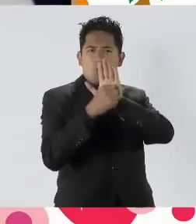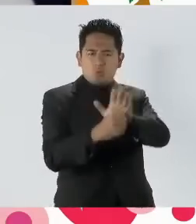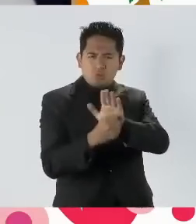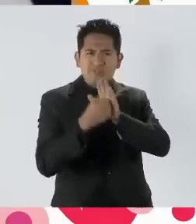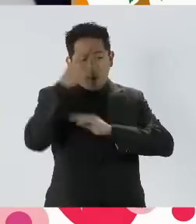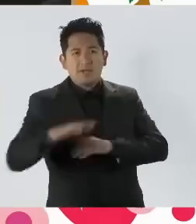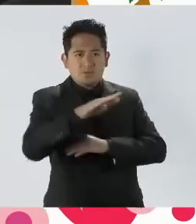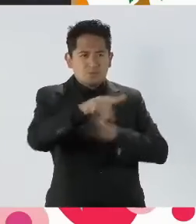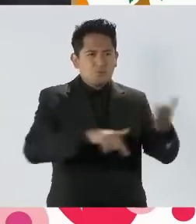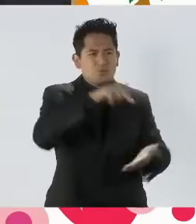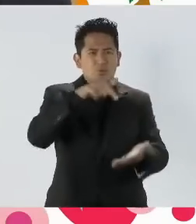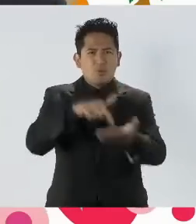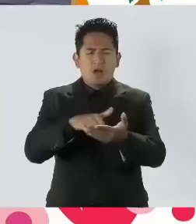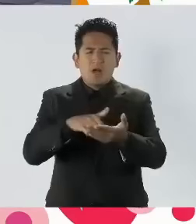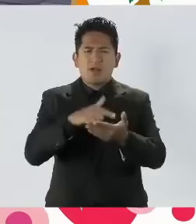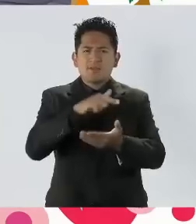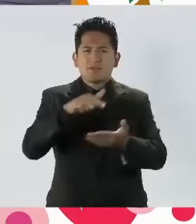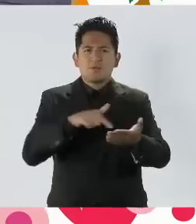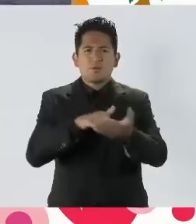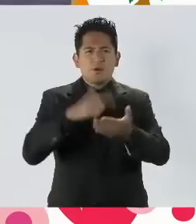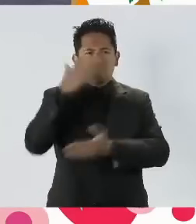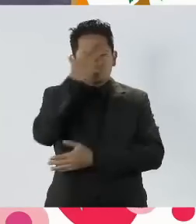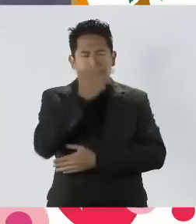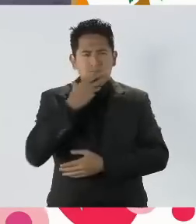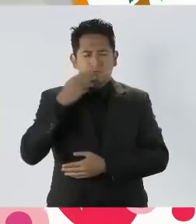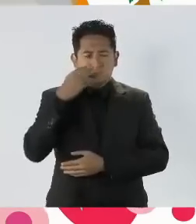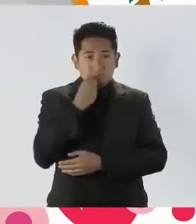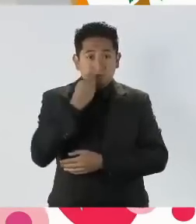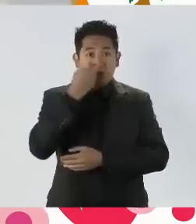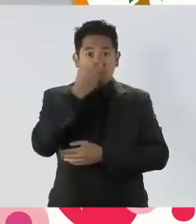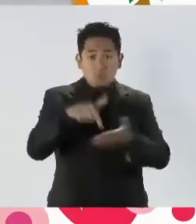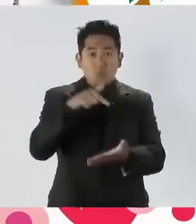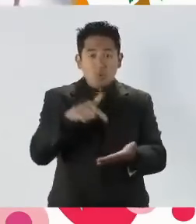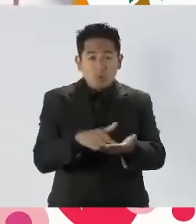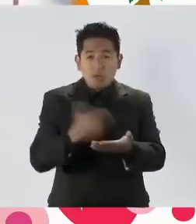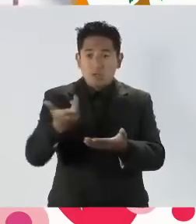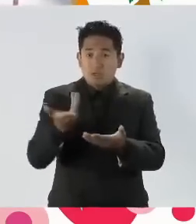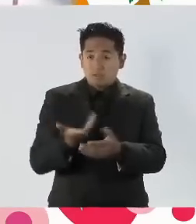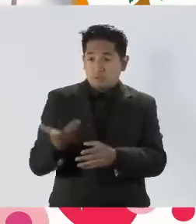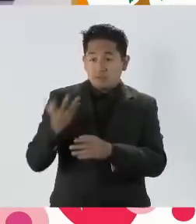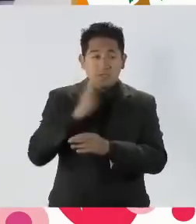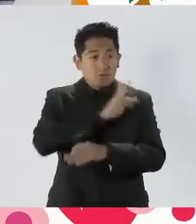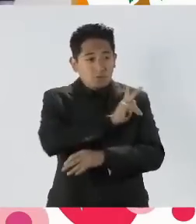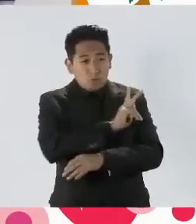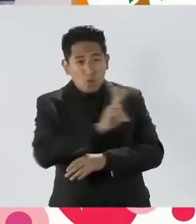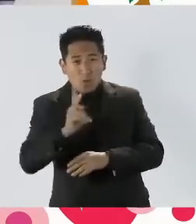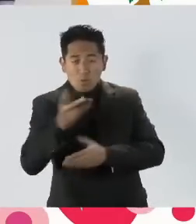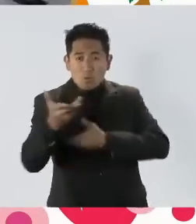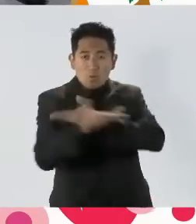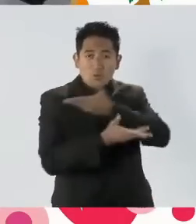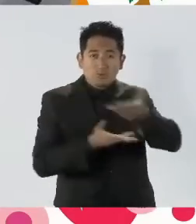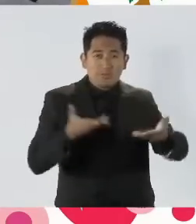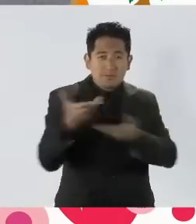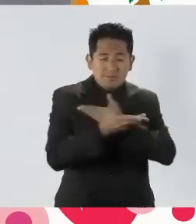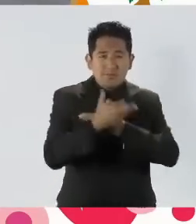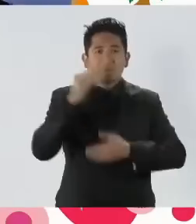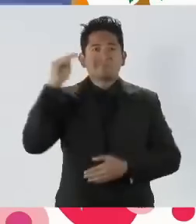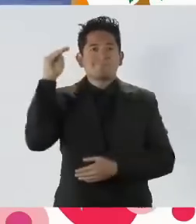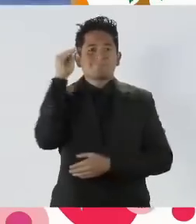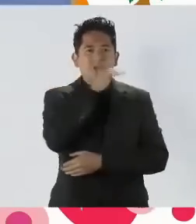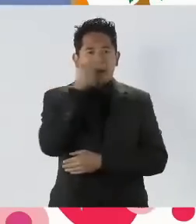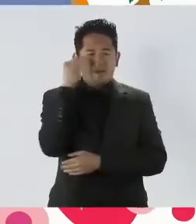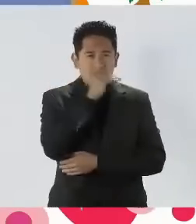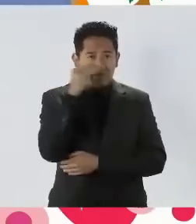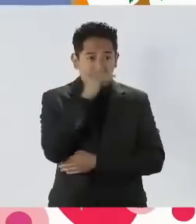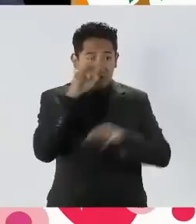se convierte común de la ciudad donde la gratuidad porque tenemos que remarcar todos los servicios de